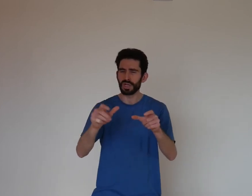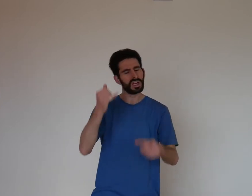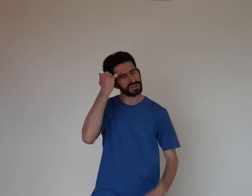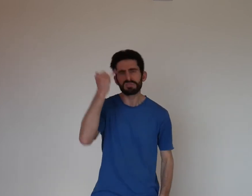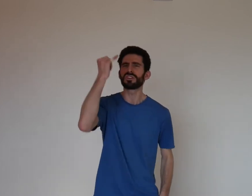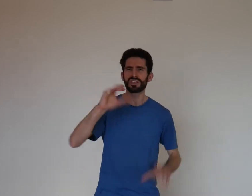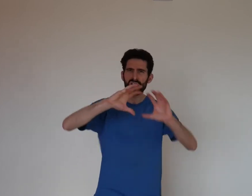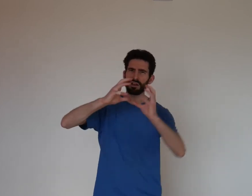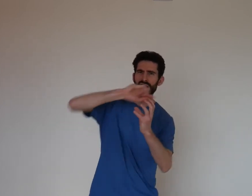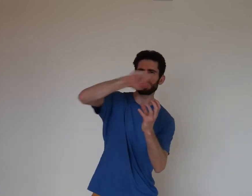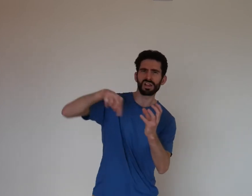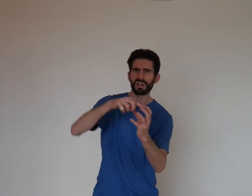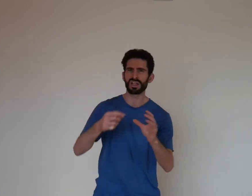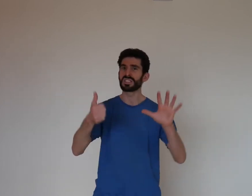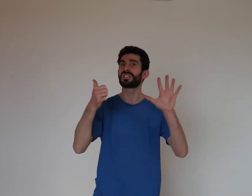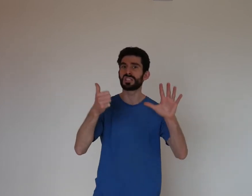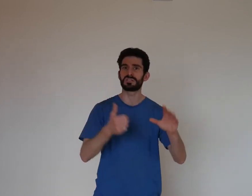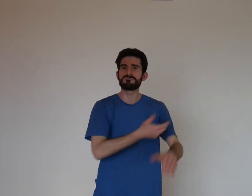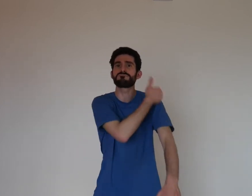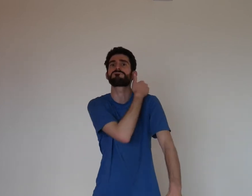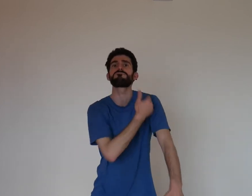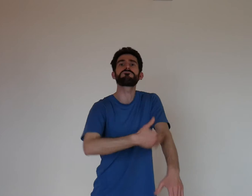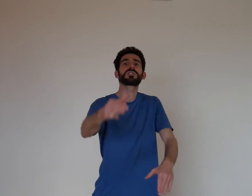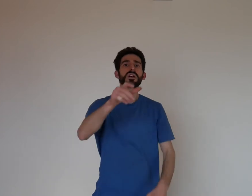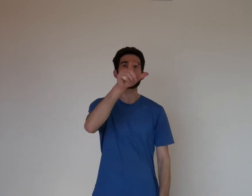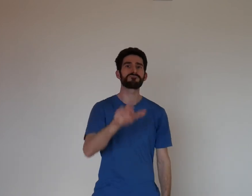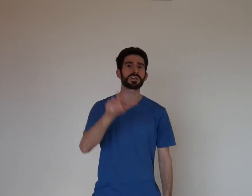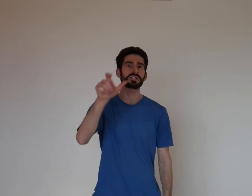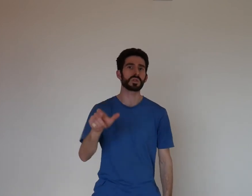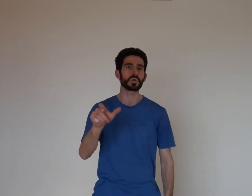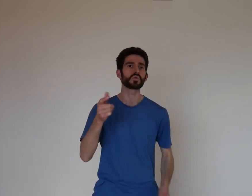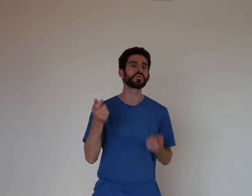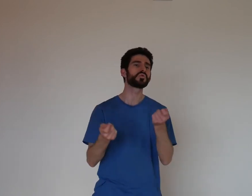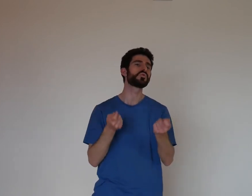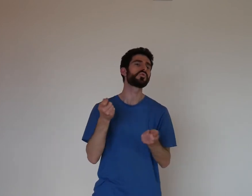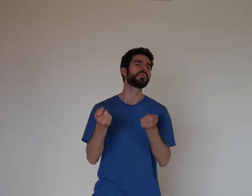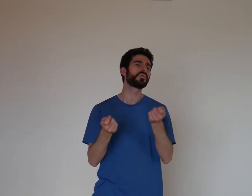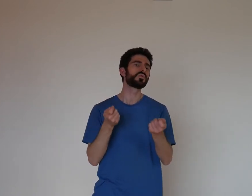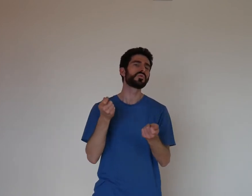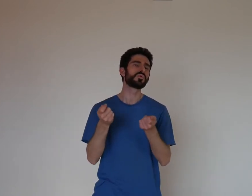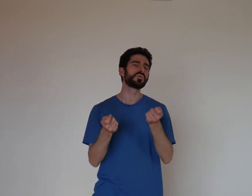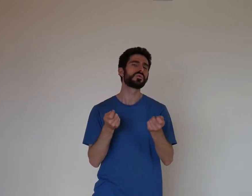Imagine sur la Terre 6 milliards de personnes... La gestion devient délicate.